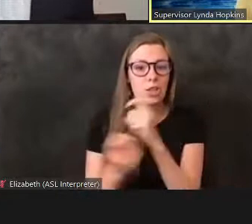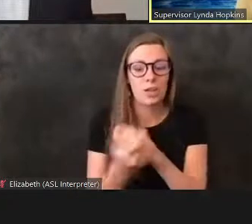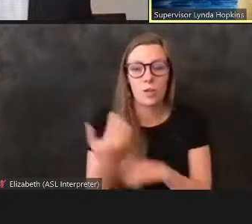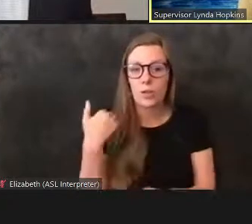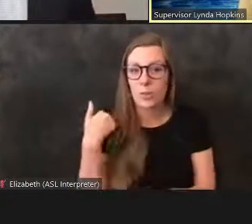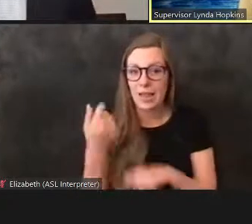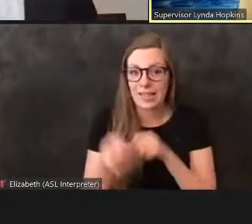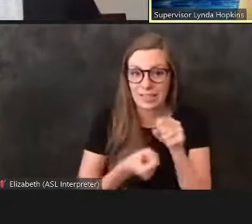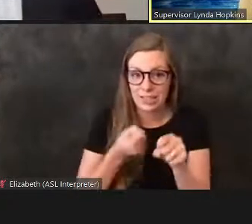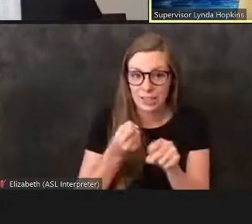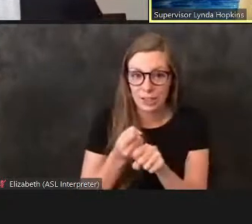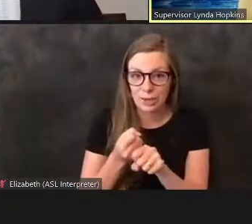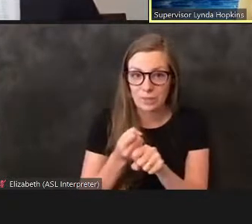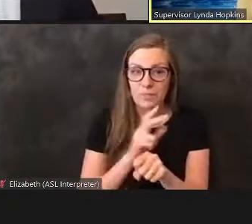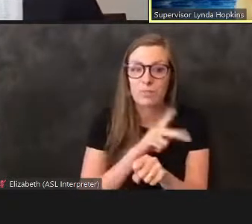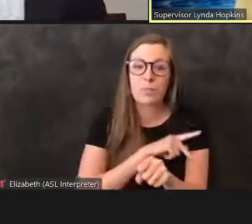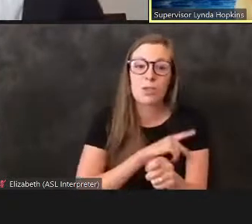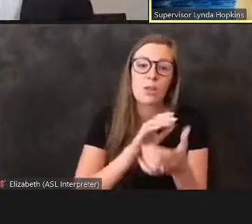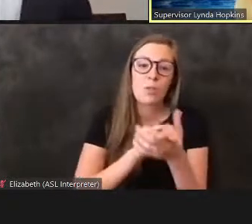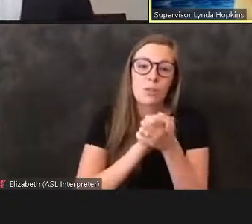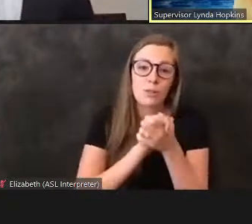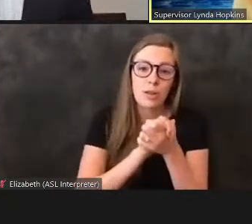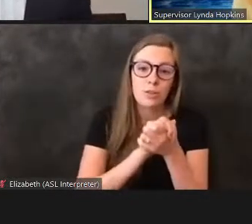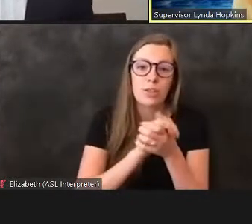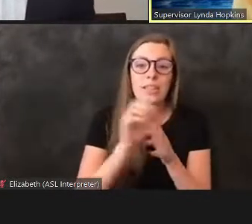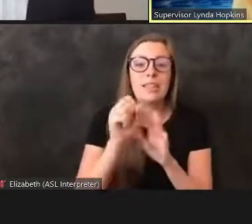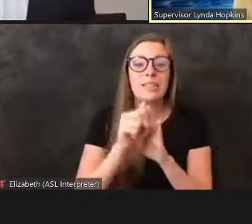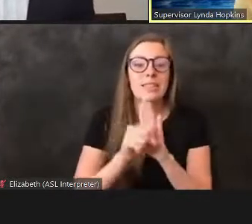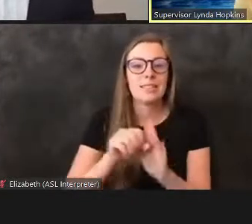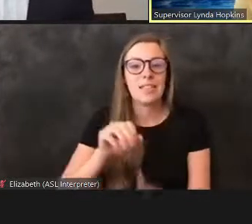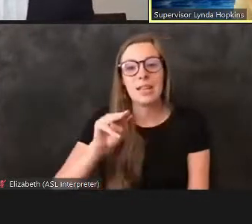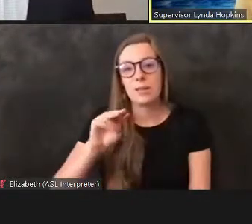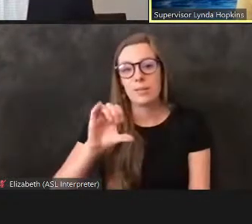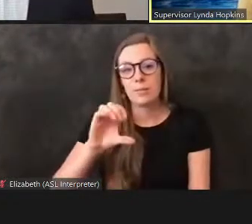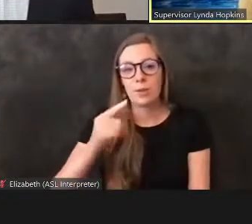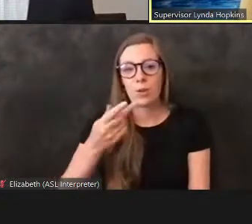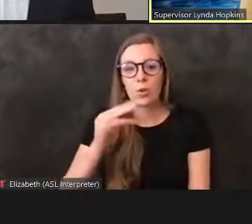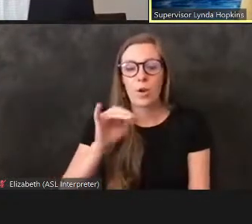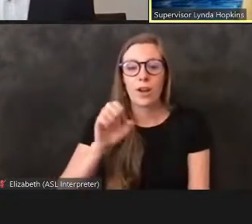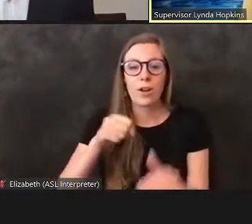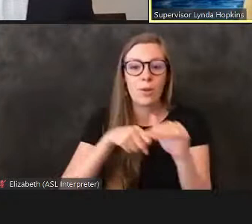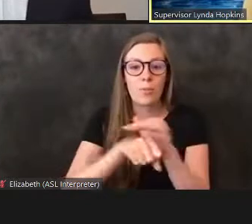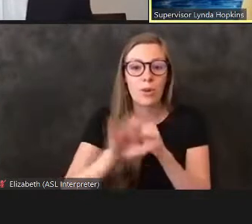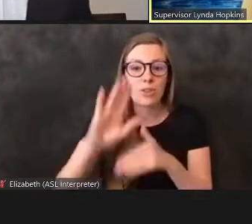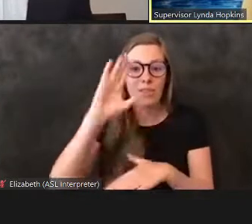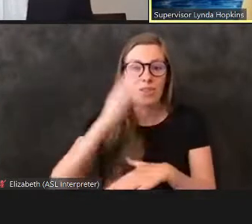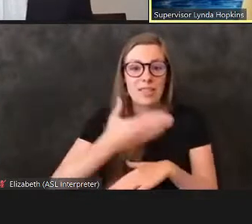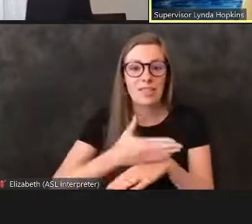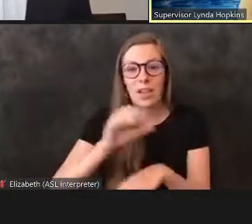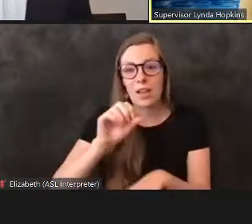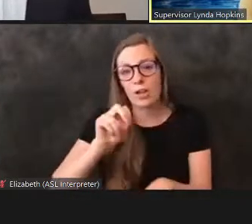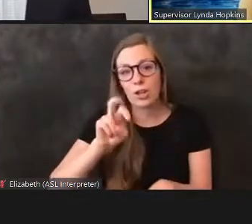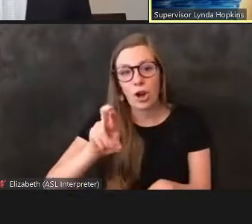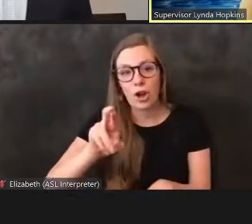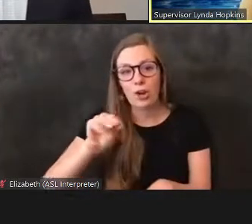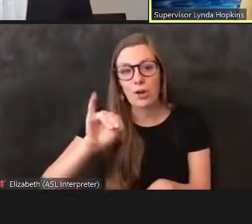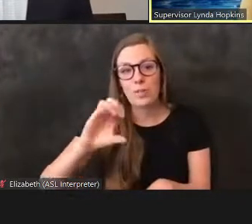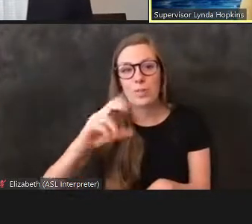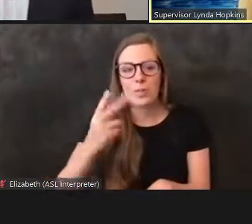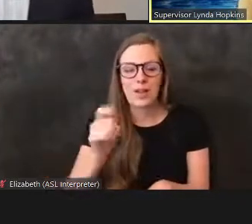El condado Sonoma que ha cambiado durante el año pasado. Pero primero quiero dar al doc a felicitaciones al